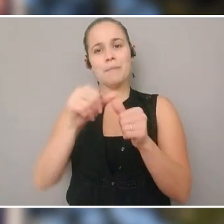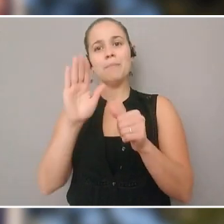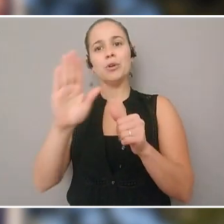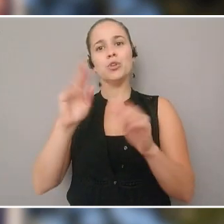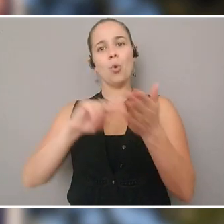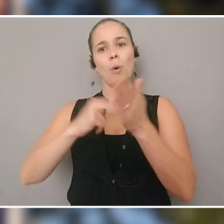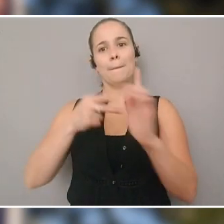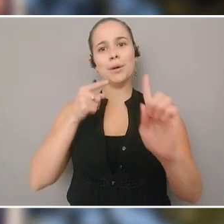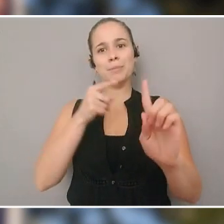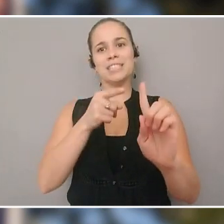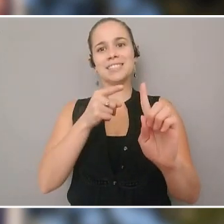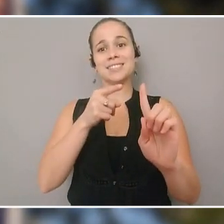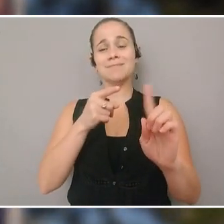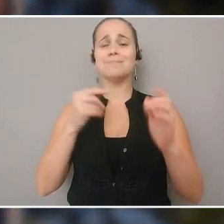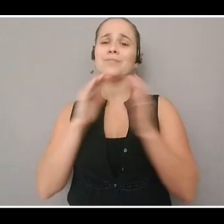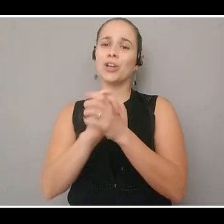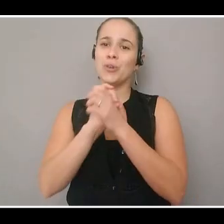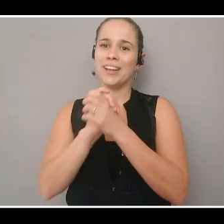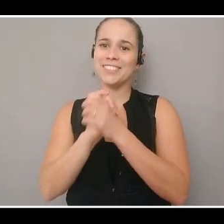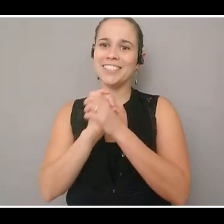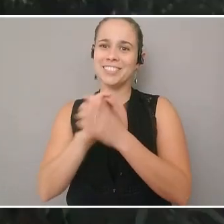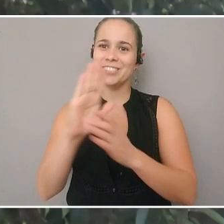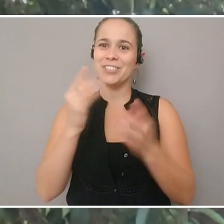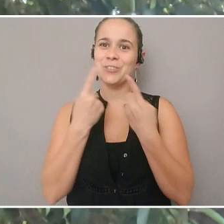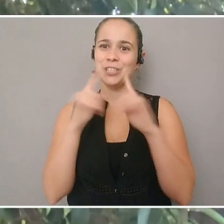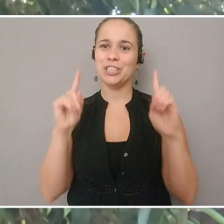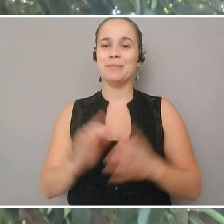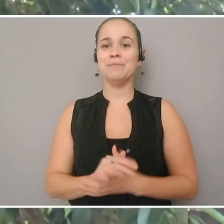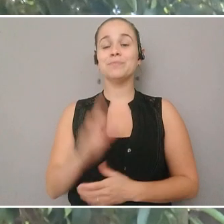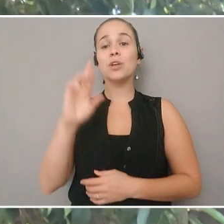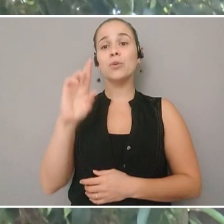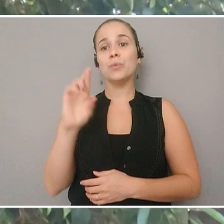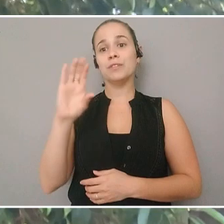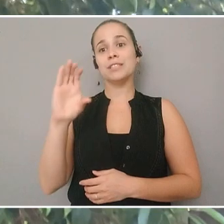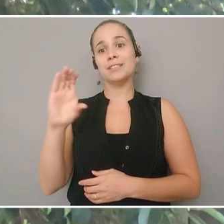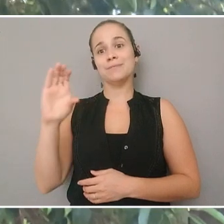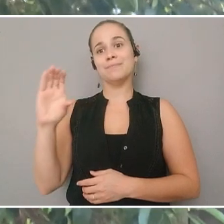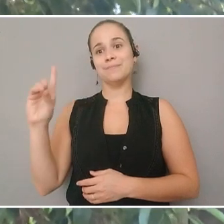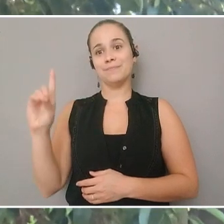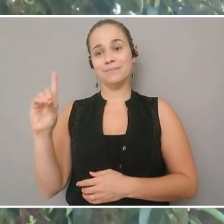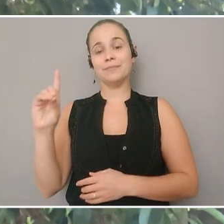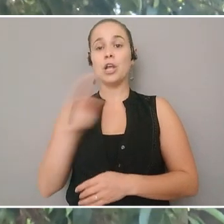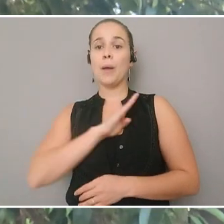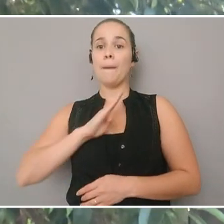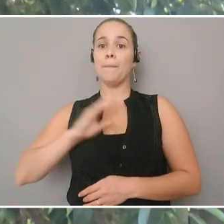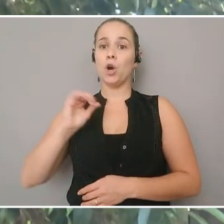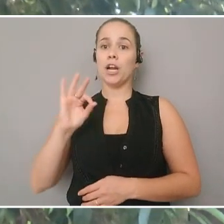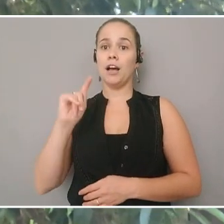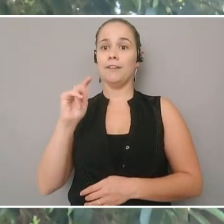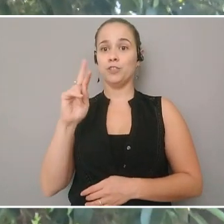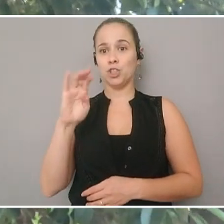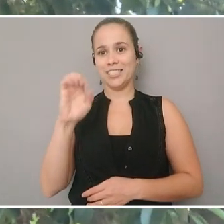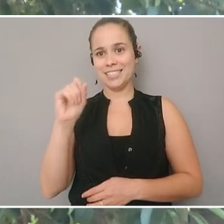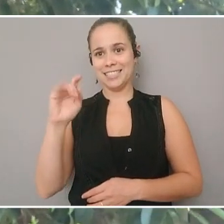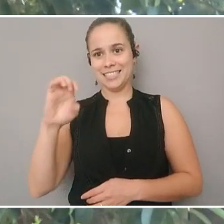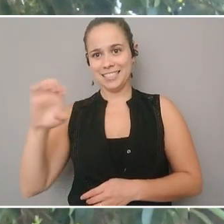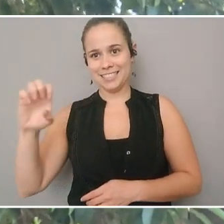Felicitaciones por sus logro. El Colegio del Districto de la comunidad de Riverside